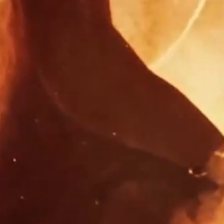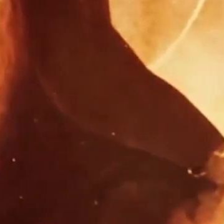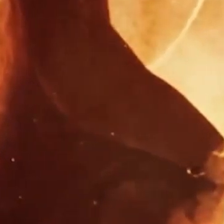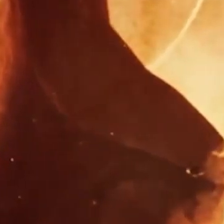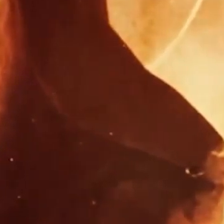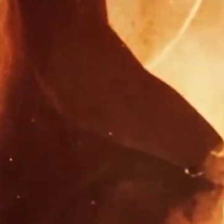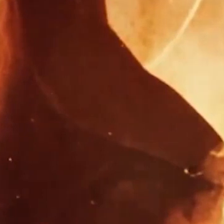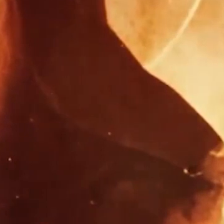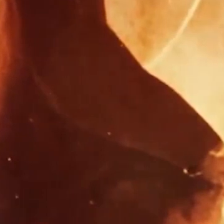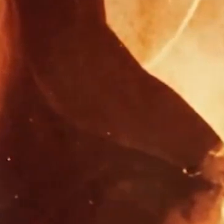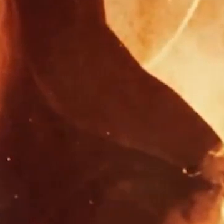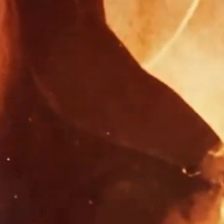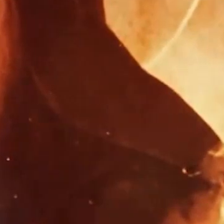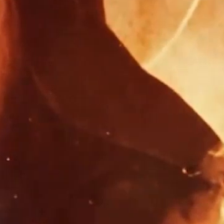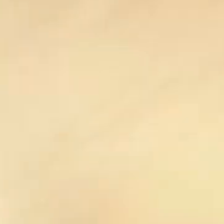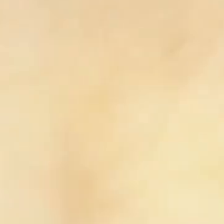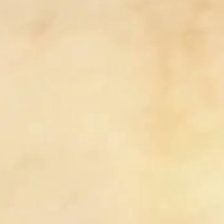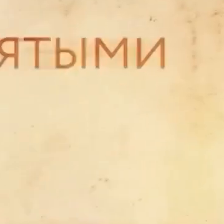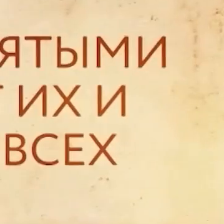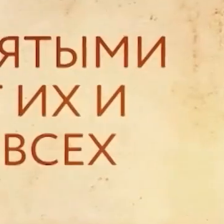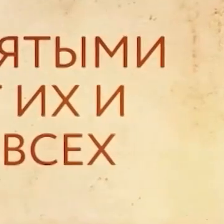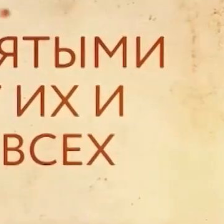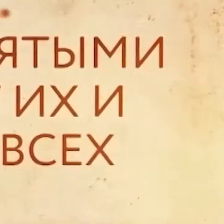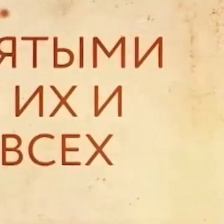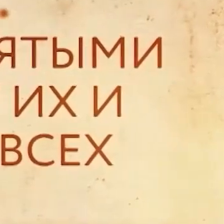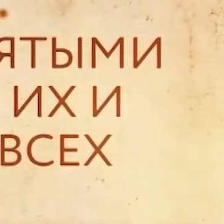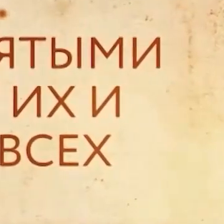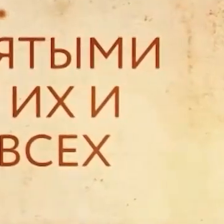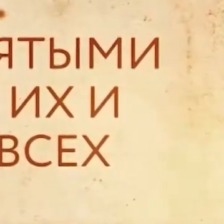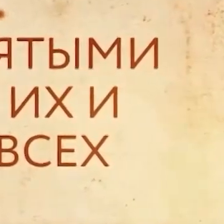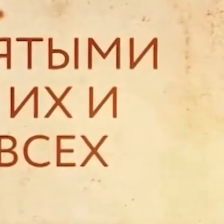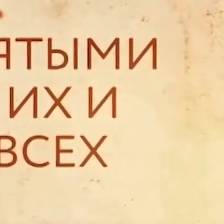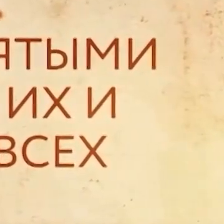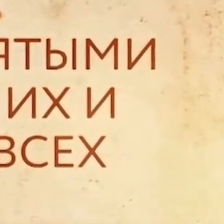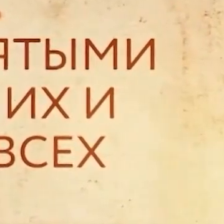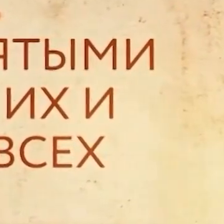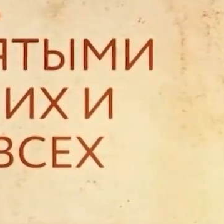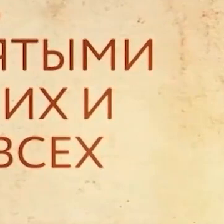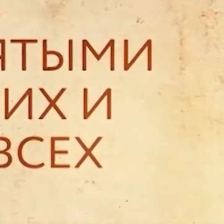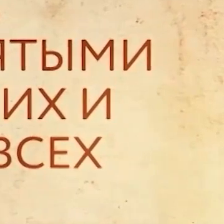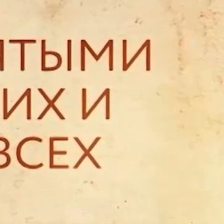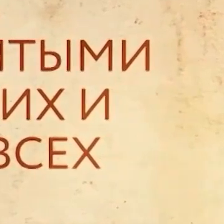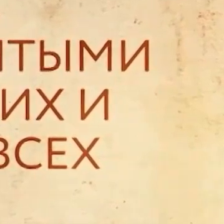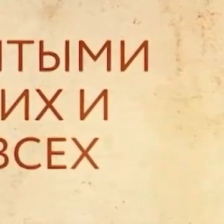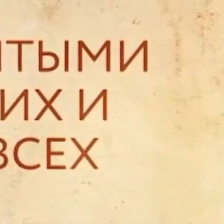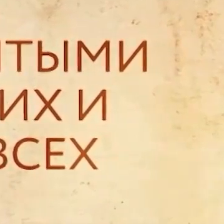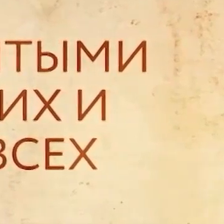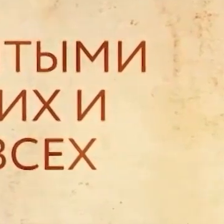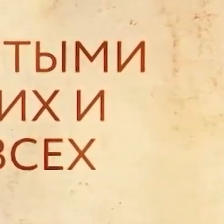удостоились царства небесного избыток любви явленной святыми в земной жизни подвигает их и